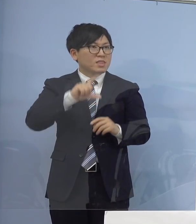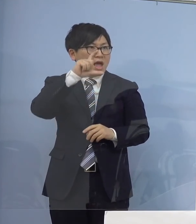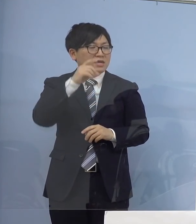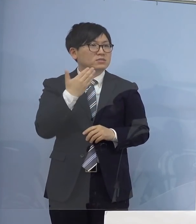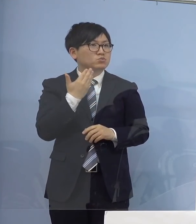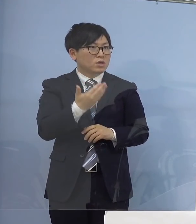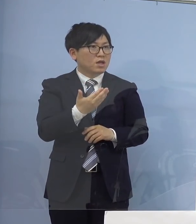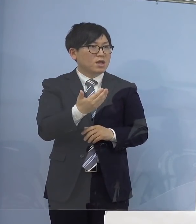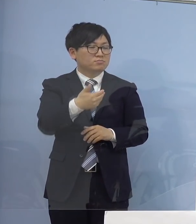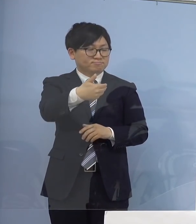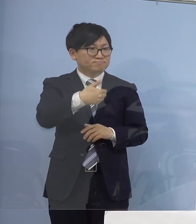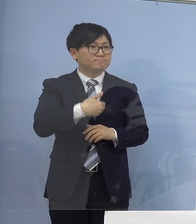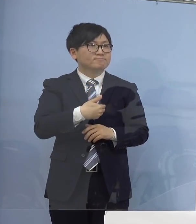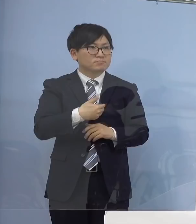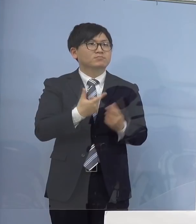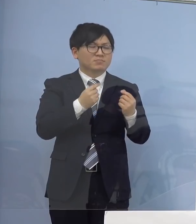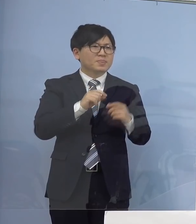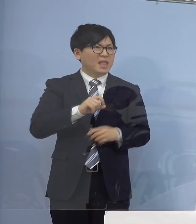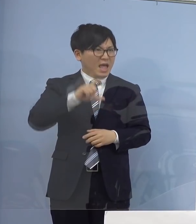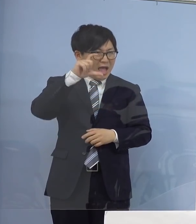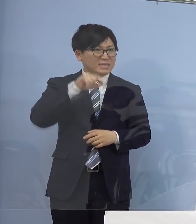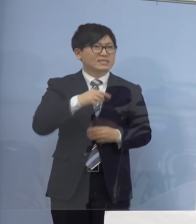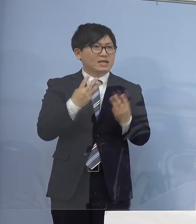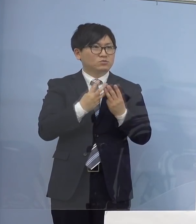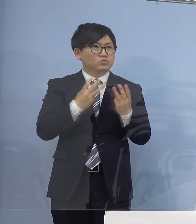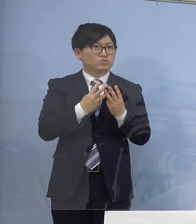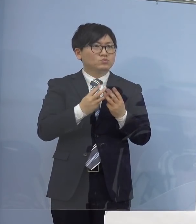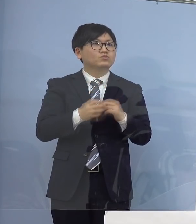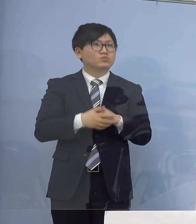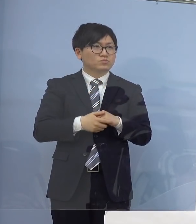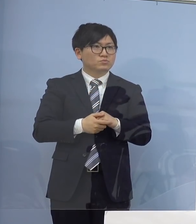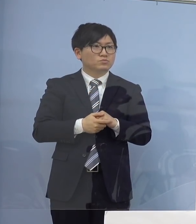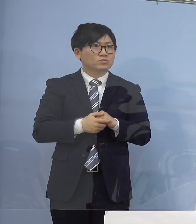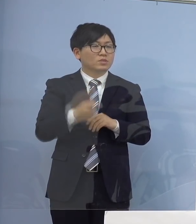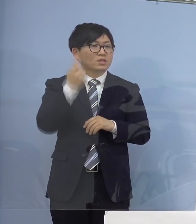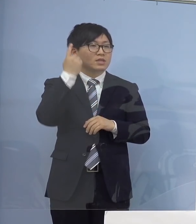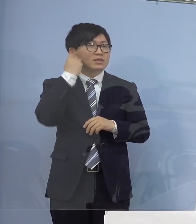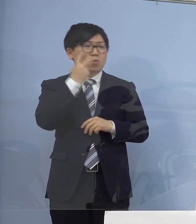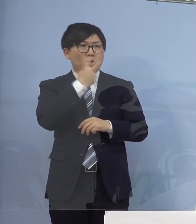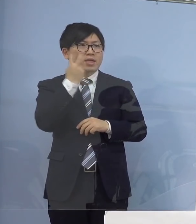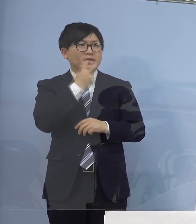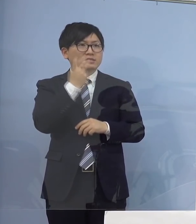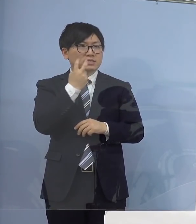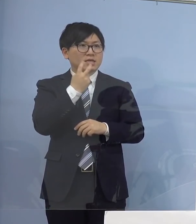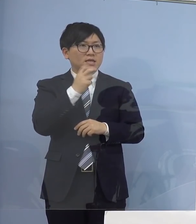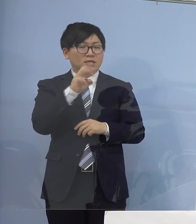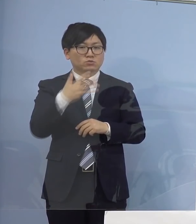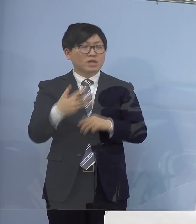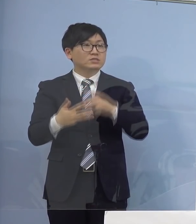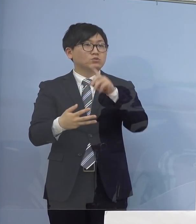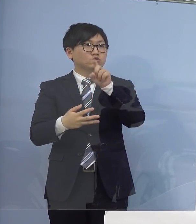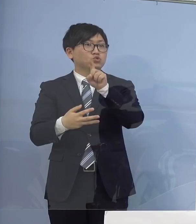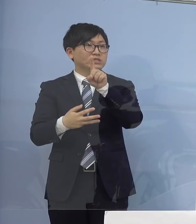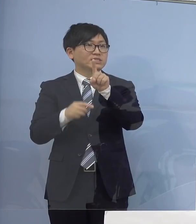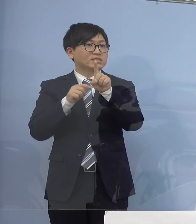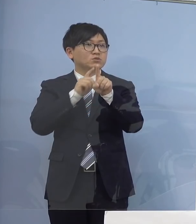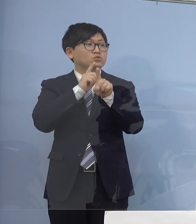（徳島新聞社） 昨日検査段階で38分の11までいったのは過去最大くらいですか